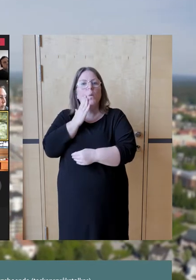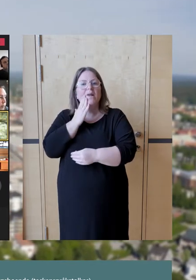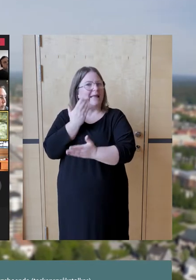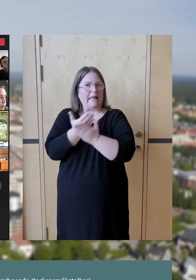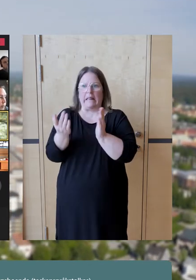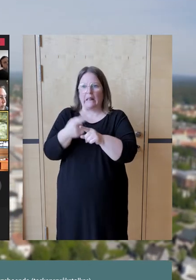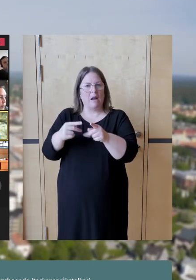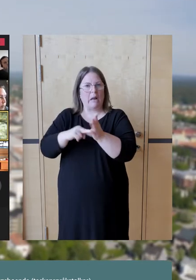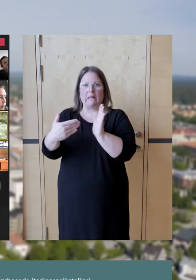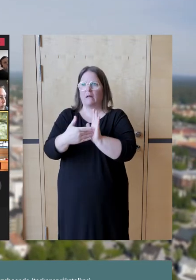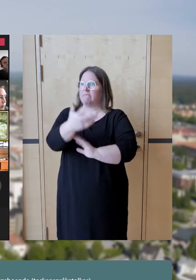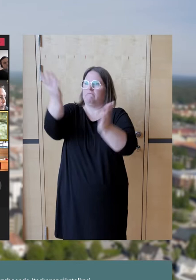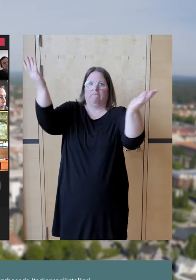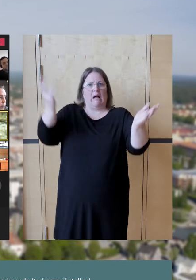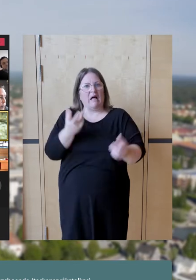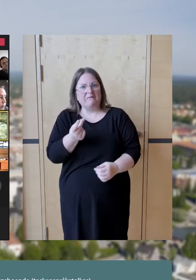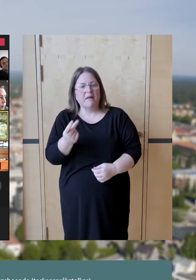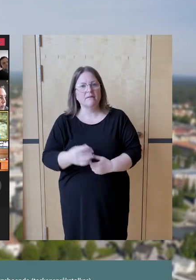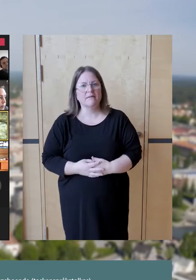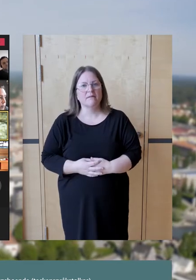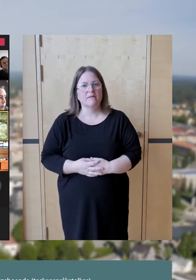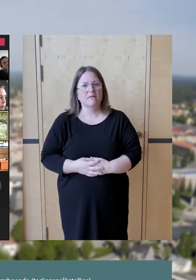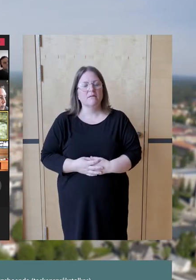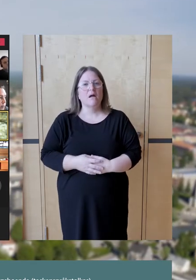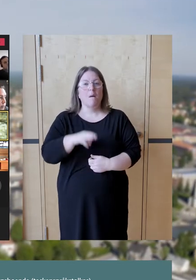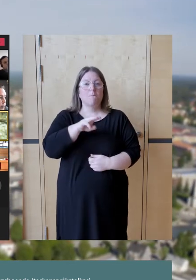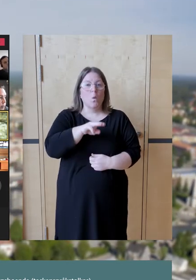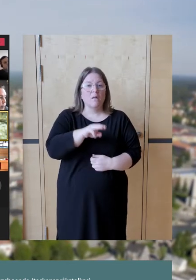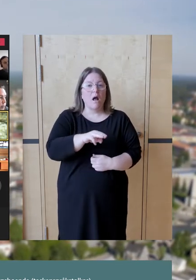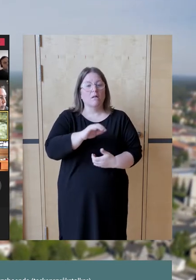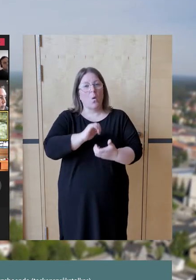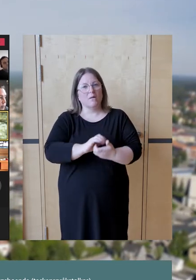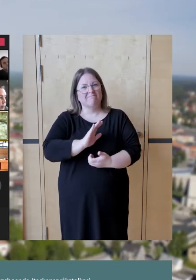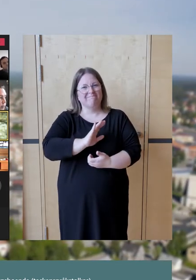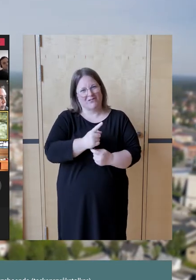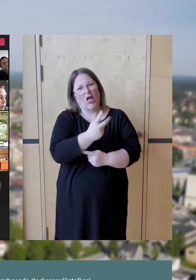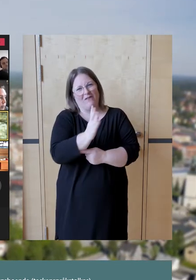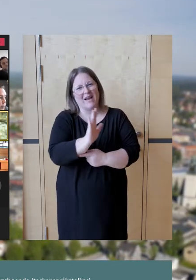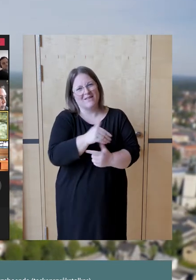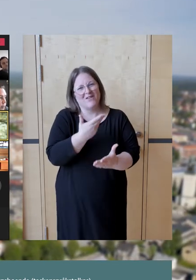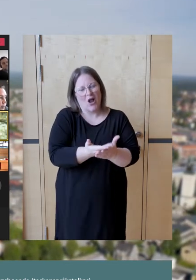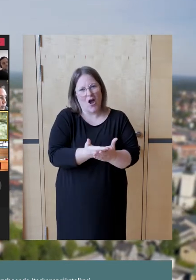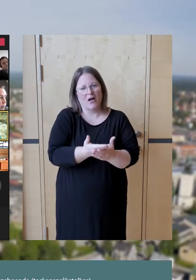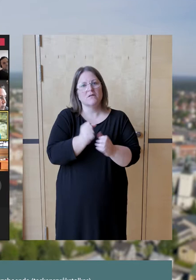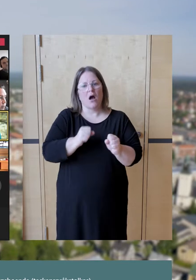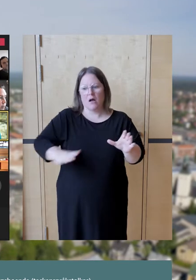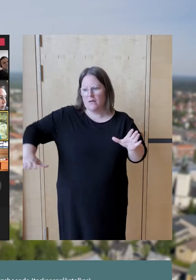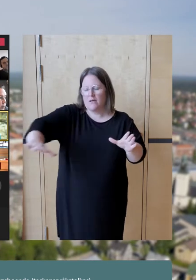Moderaterna Förslag eller Moderaterna med mera förslag att detaljplanera hela området inte påbörjat byggnationen är med